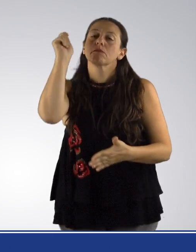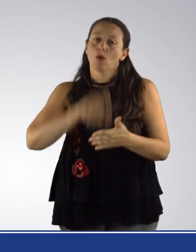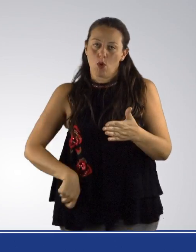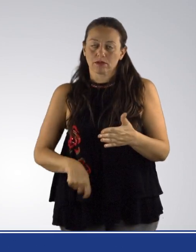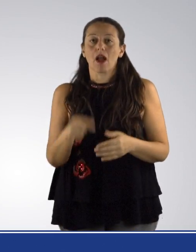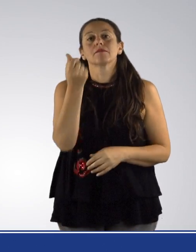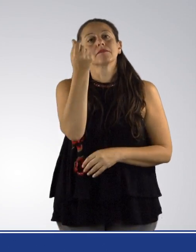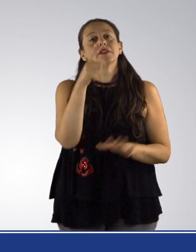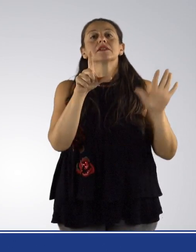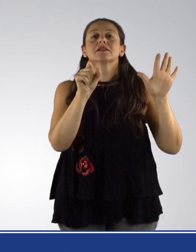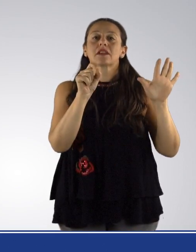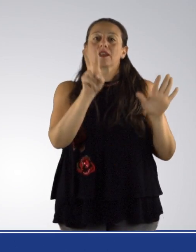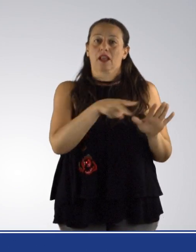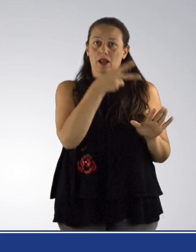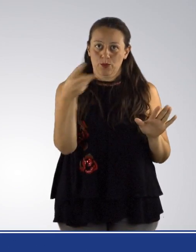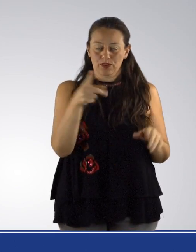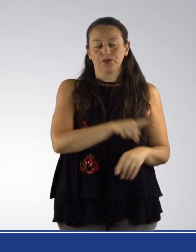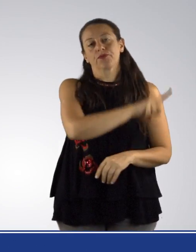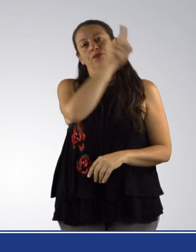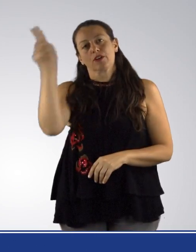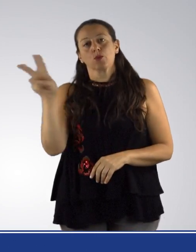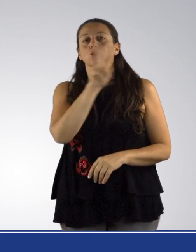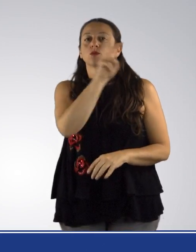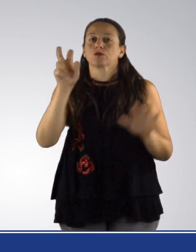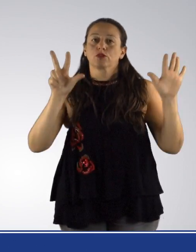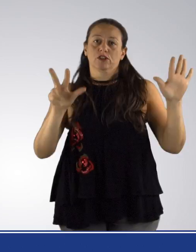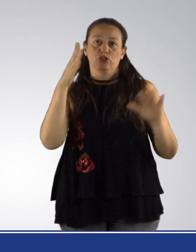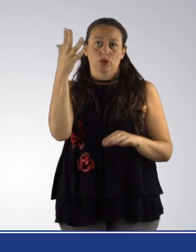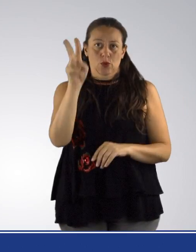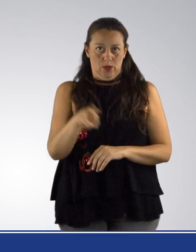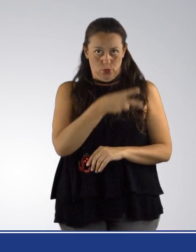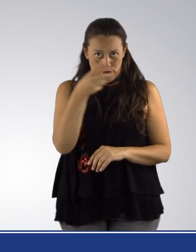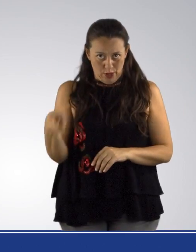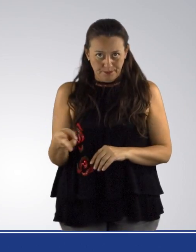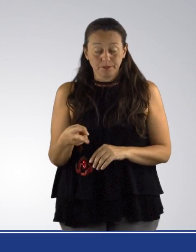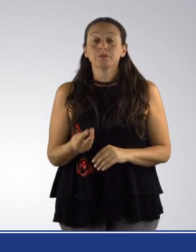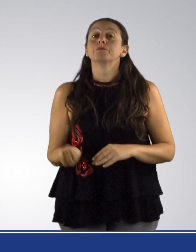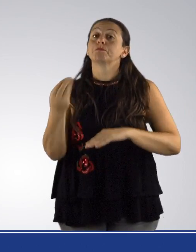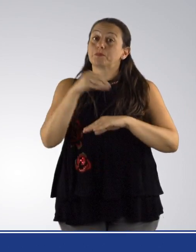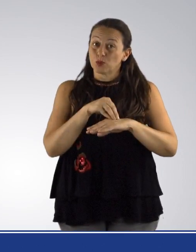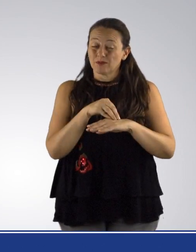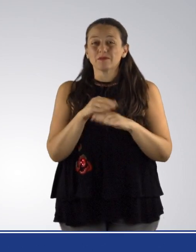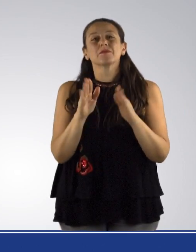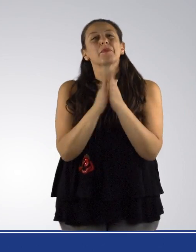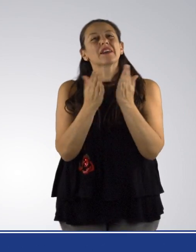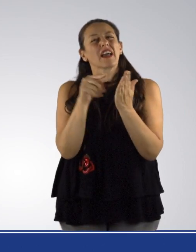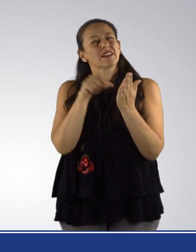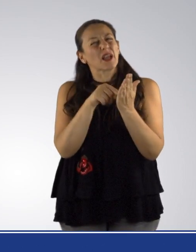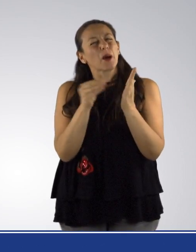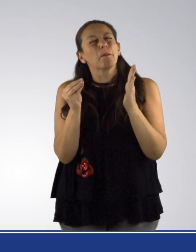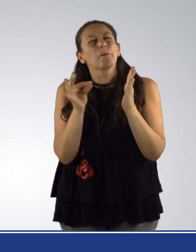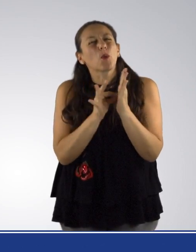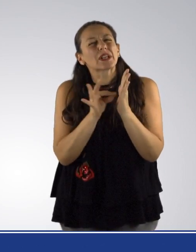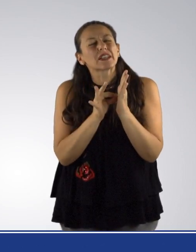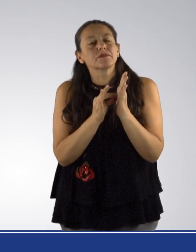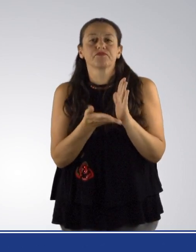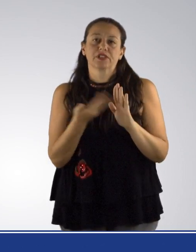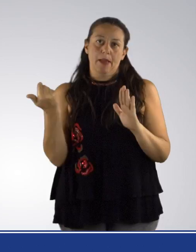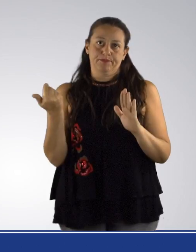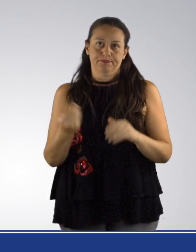si rischia una multa da 70€ a 285€ e decurtazione variabile dei punti della patente.